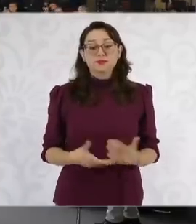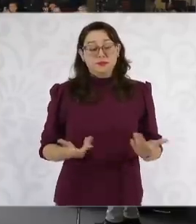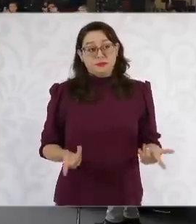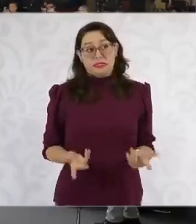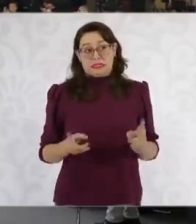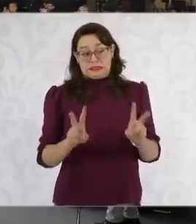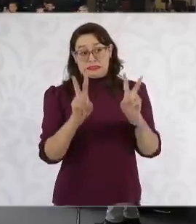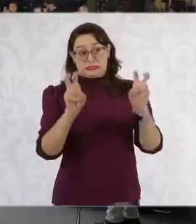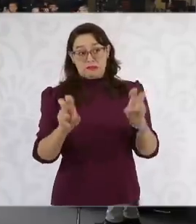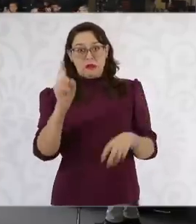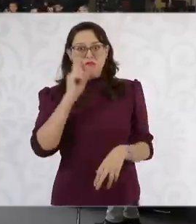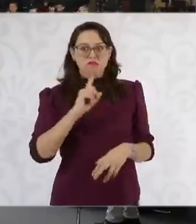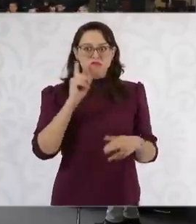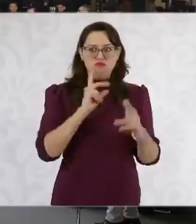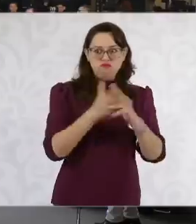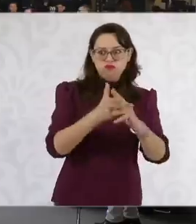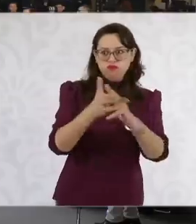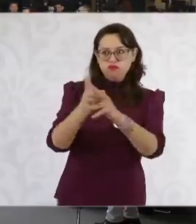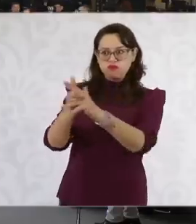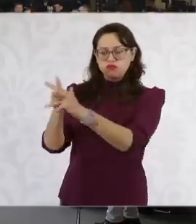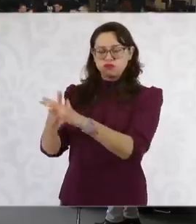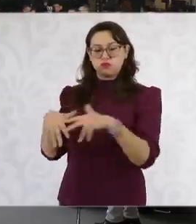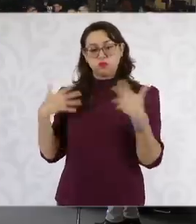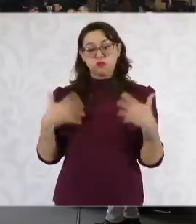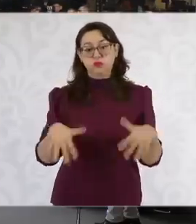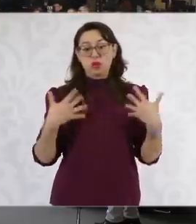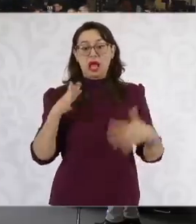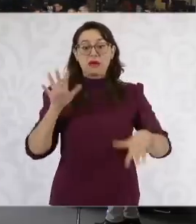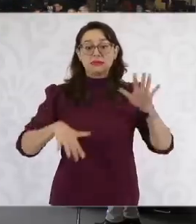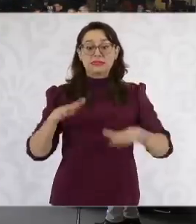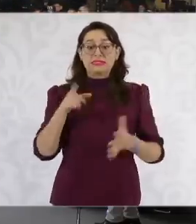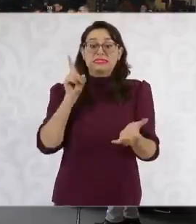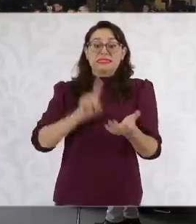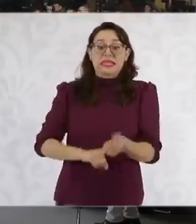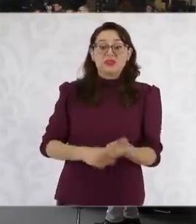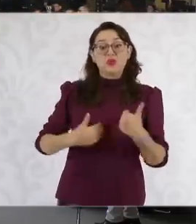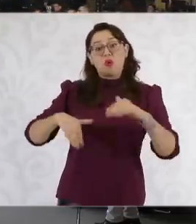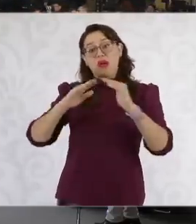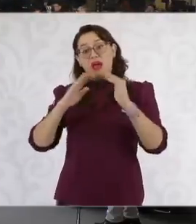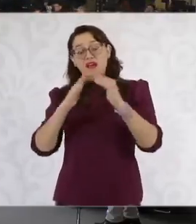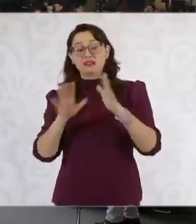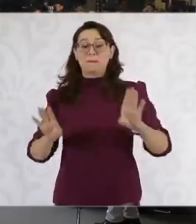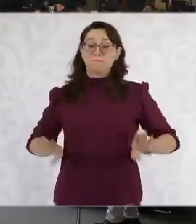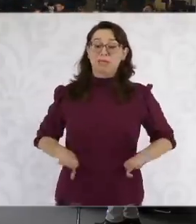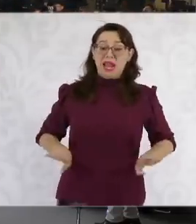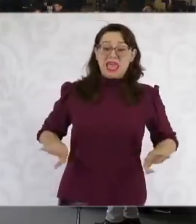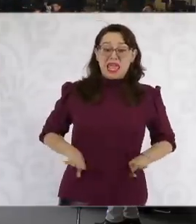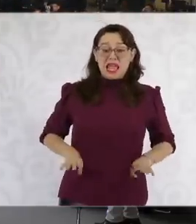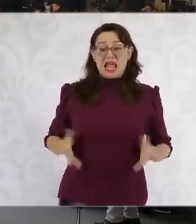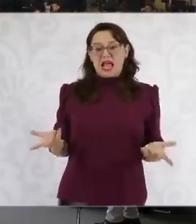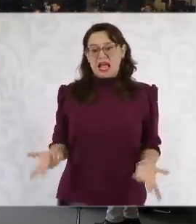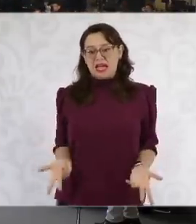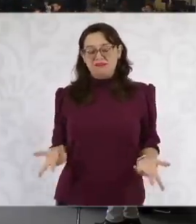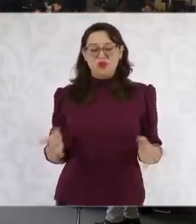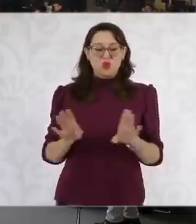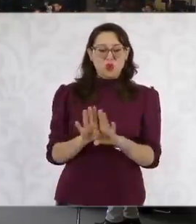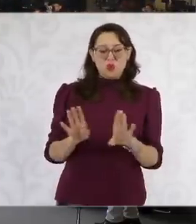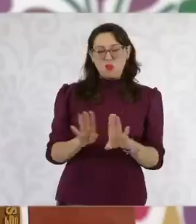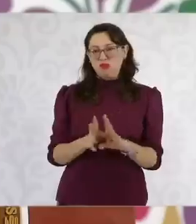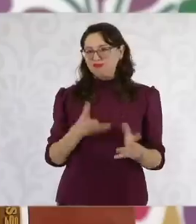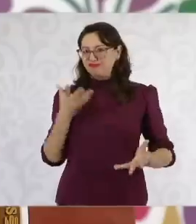que que que se dan las parejas y y se estará ando todavía más este esta conciencia Son son los dos